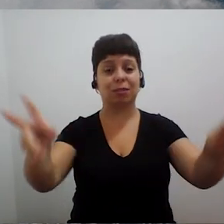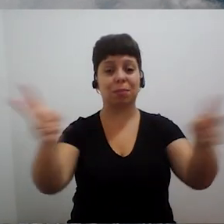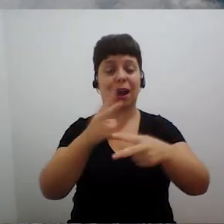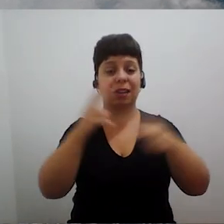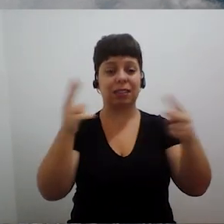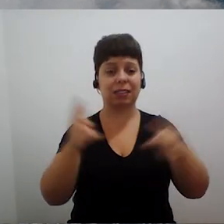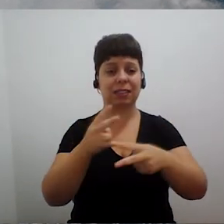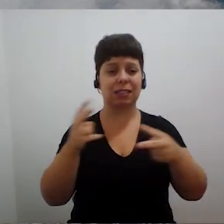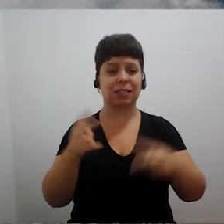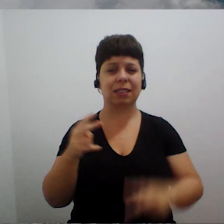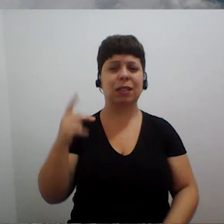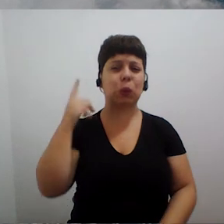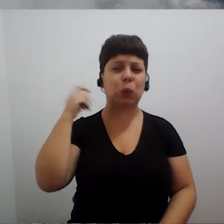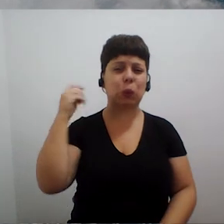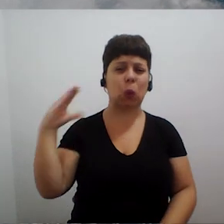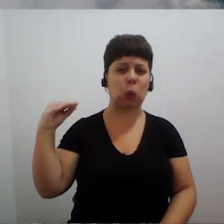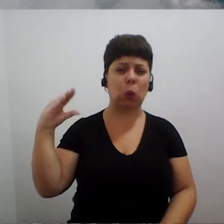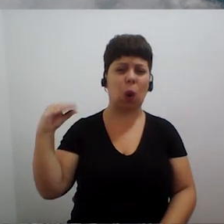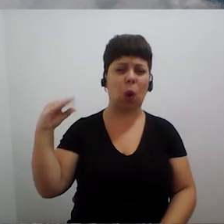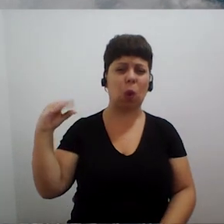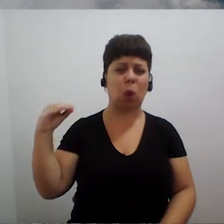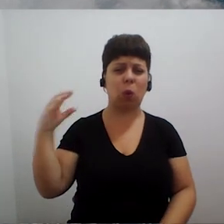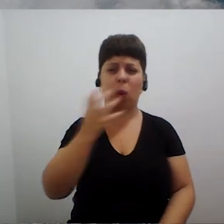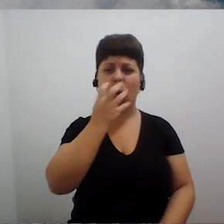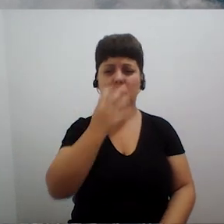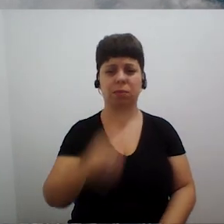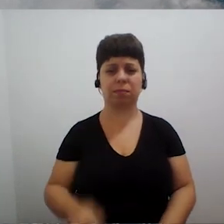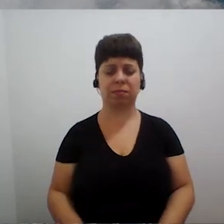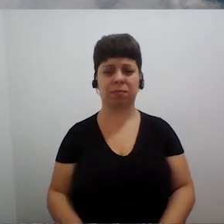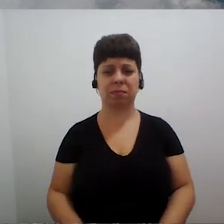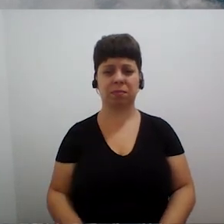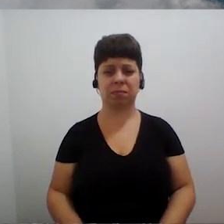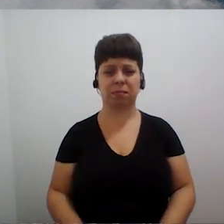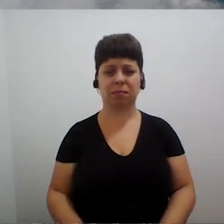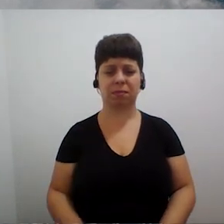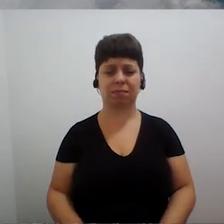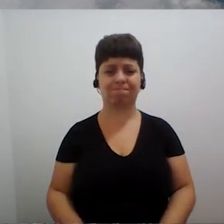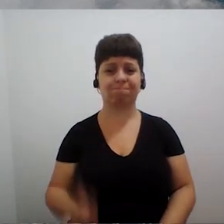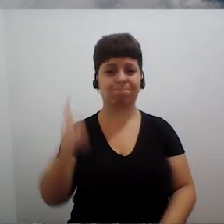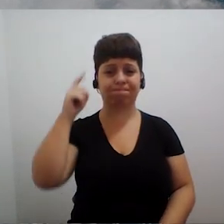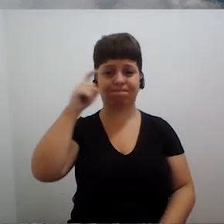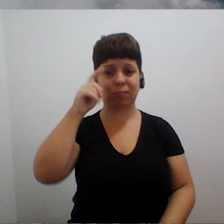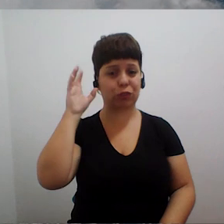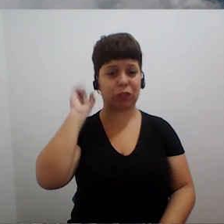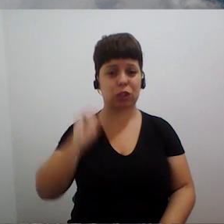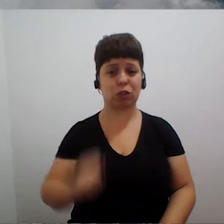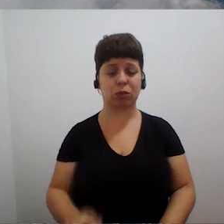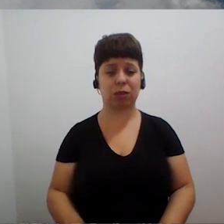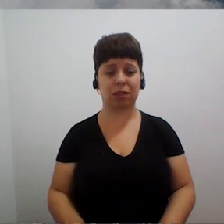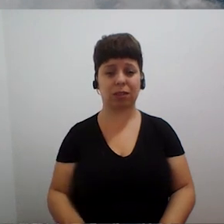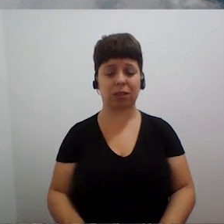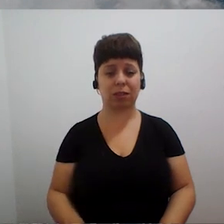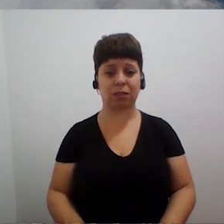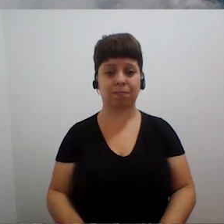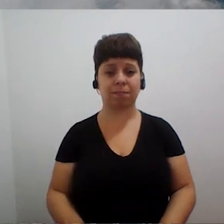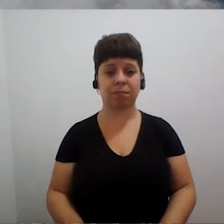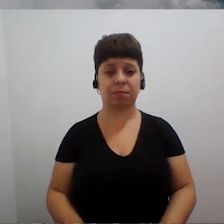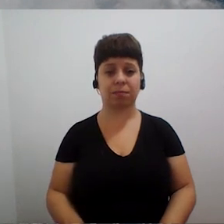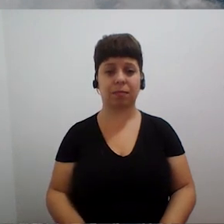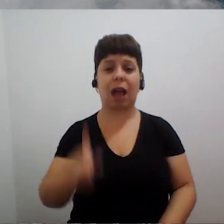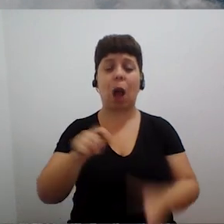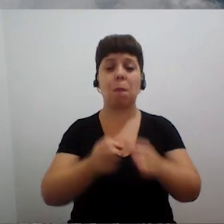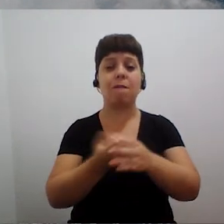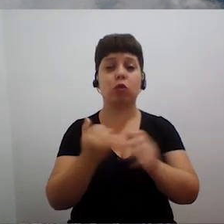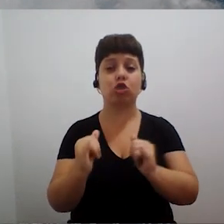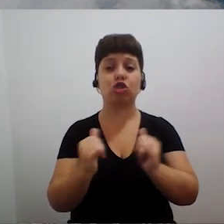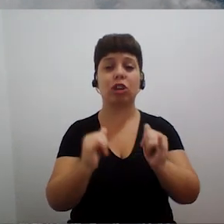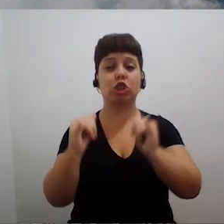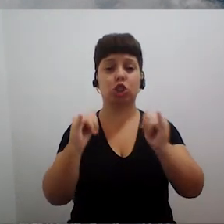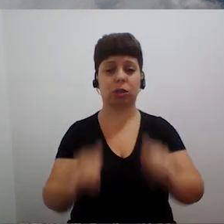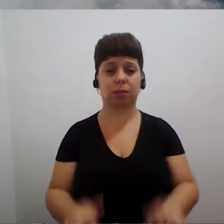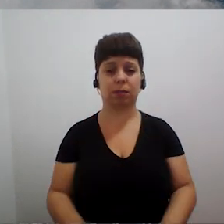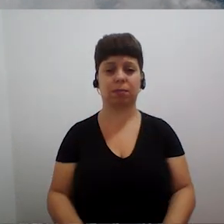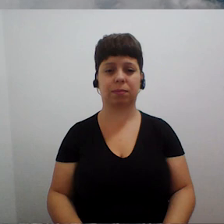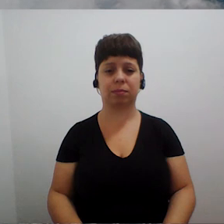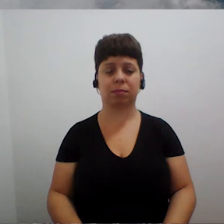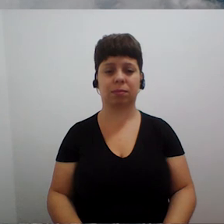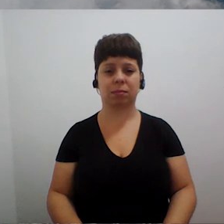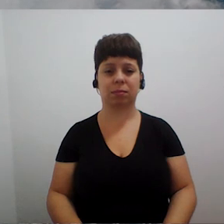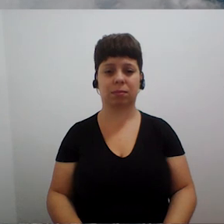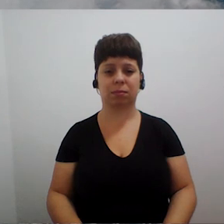é uma flor diferente ""das pessoas fizemos aqui na terra"" então assim o que eu acho é que